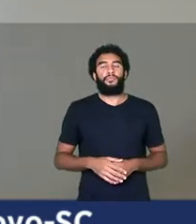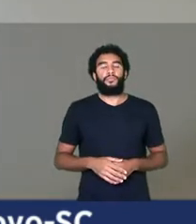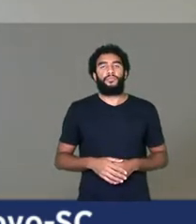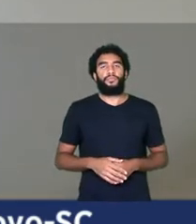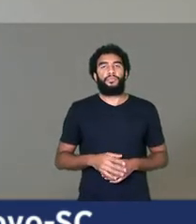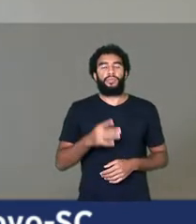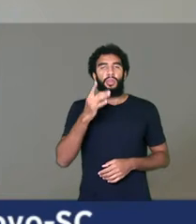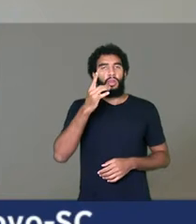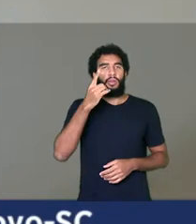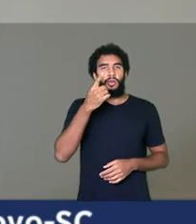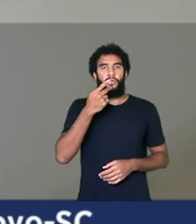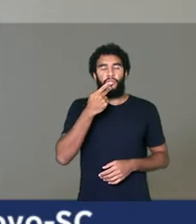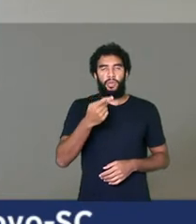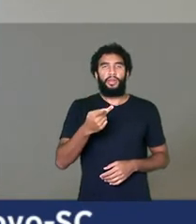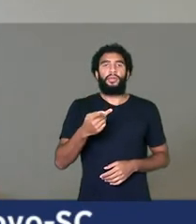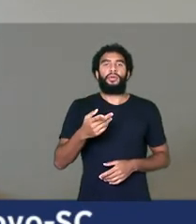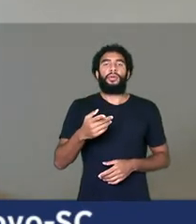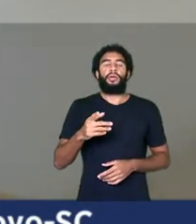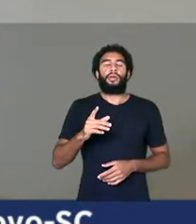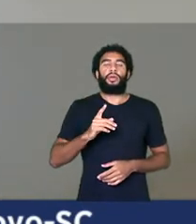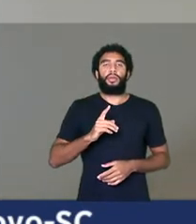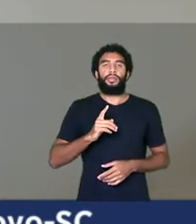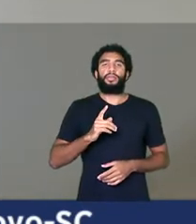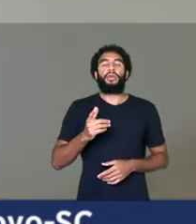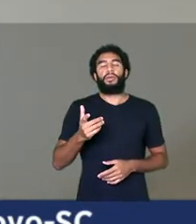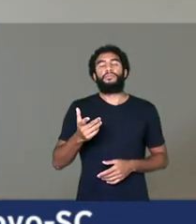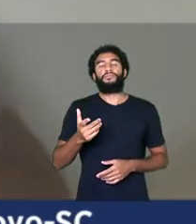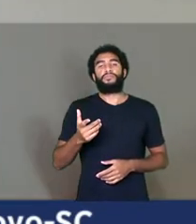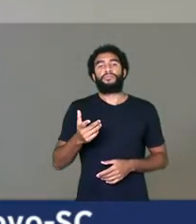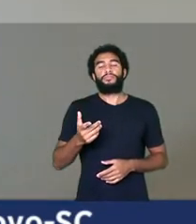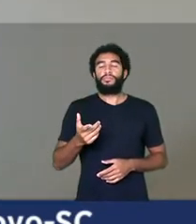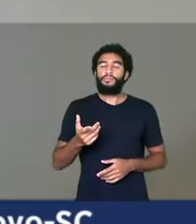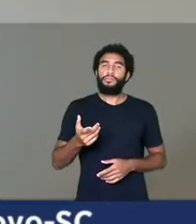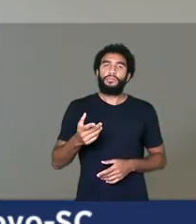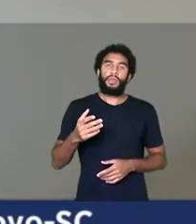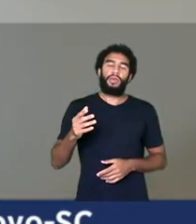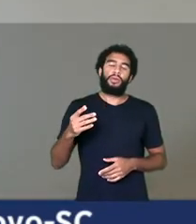ELES POSSAM NÃO TER INTERESSE EM FAZER UM CASSINO, ATÉ